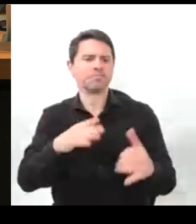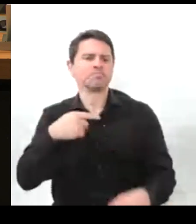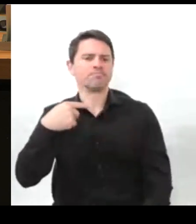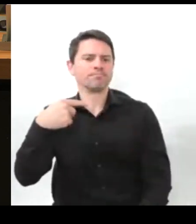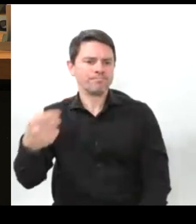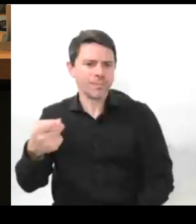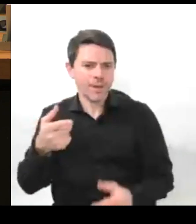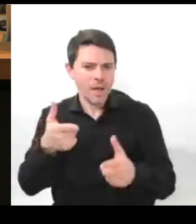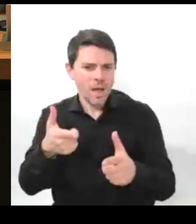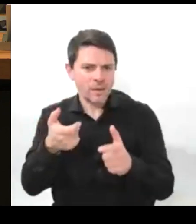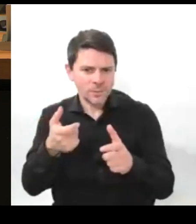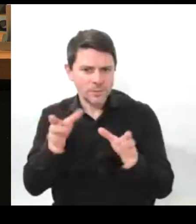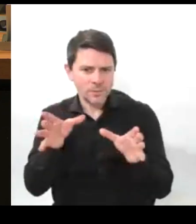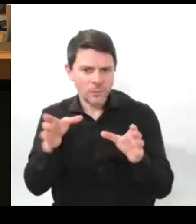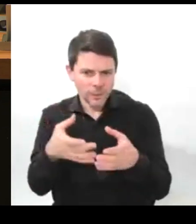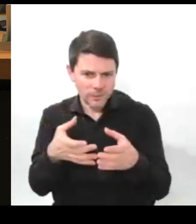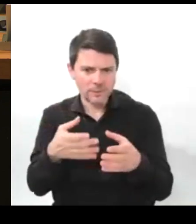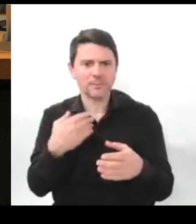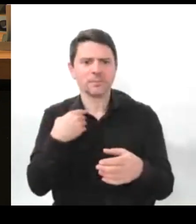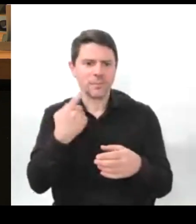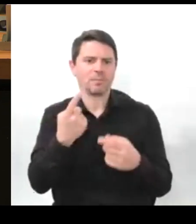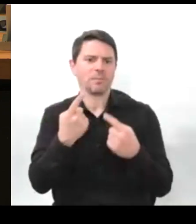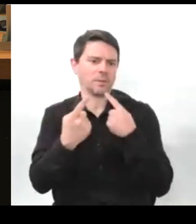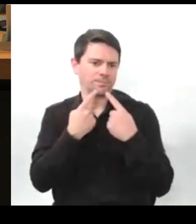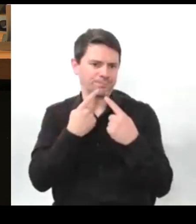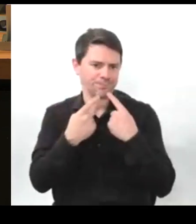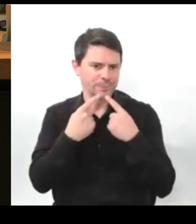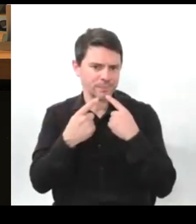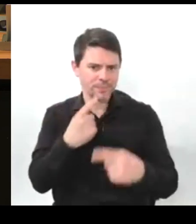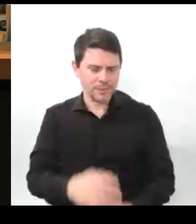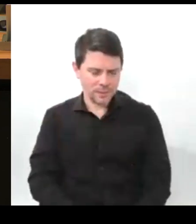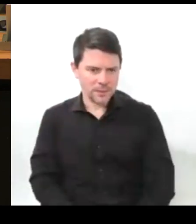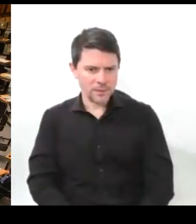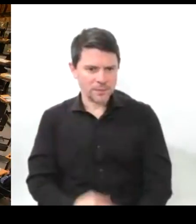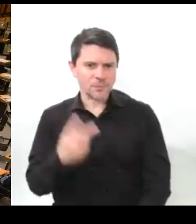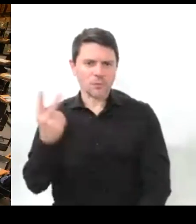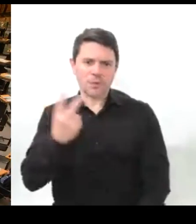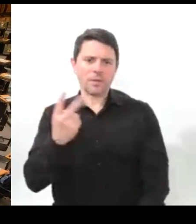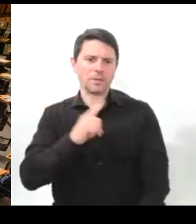Tempo reinzubringen. Herzlichen Dank! (Beifall) (Rednerwechsel) Für die AfD-Fraktion hat der Kollege Hanses das Wort